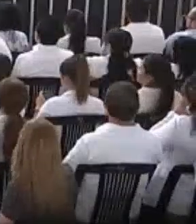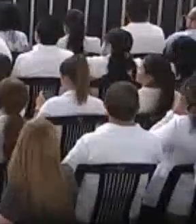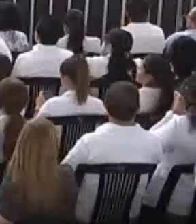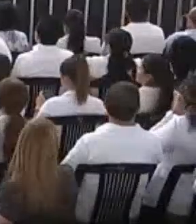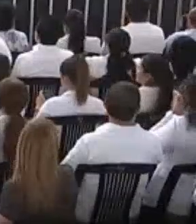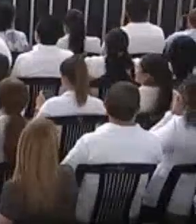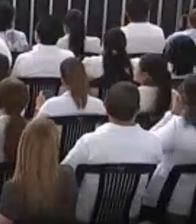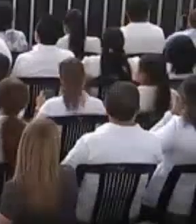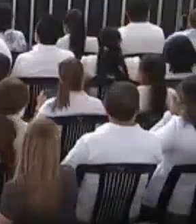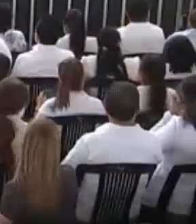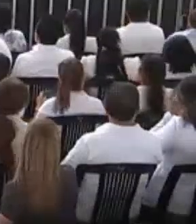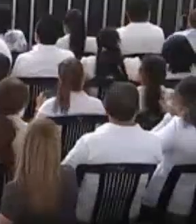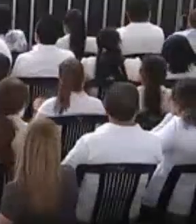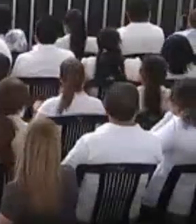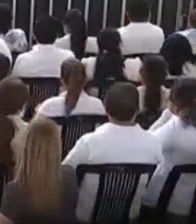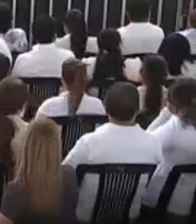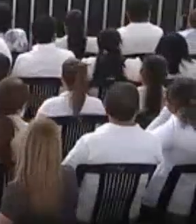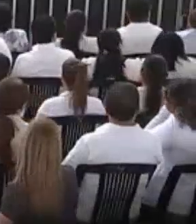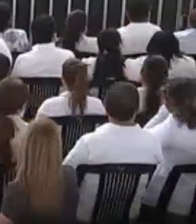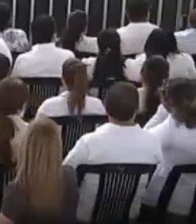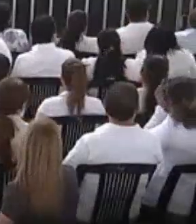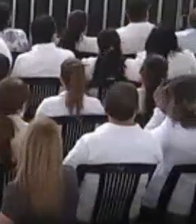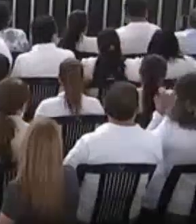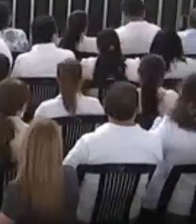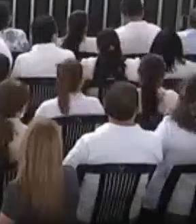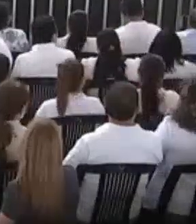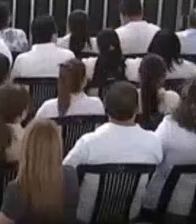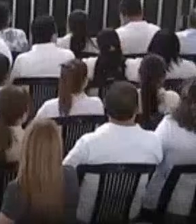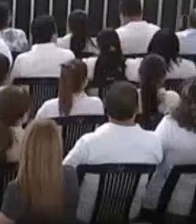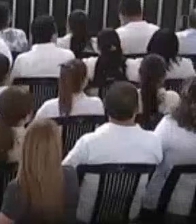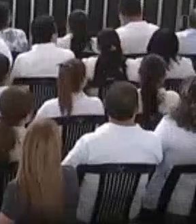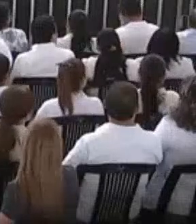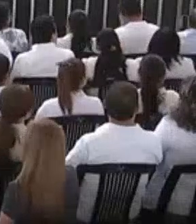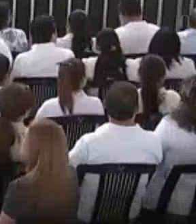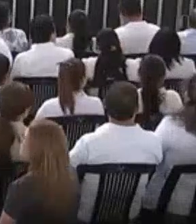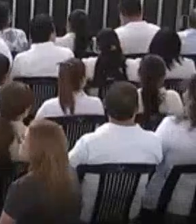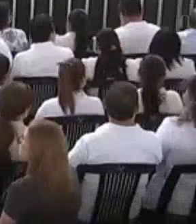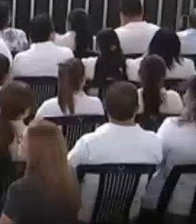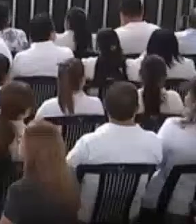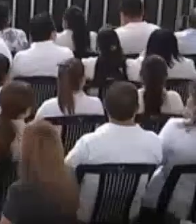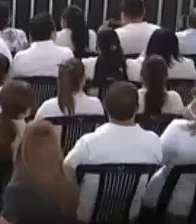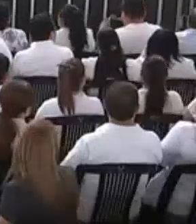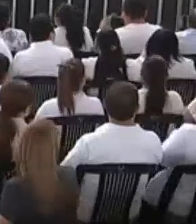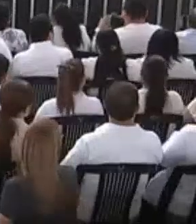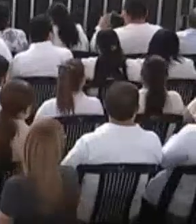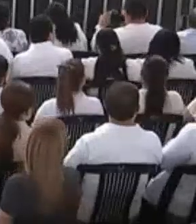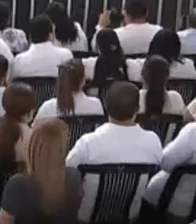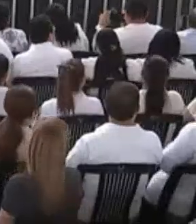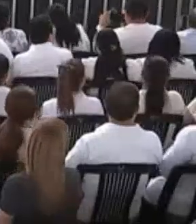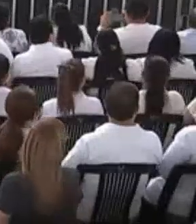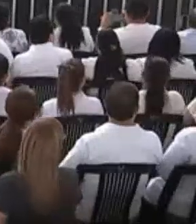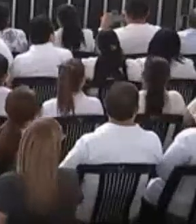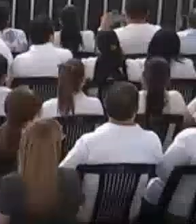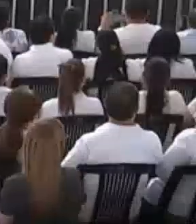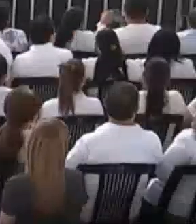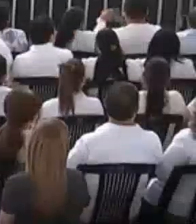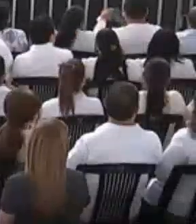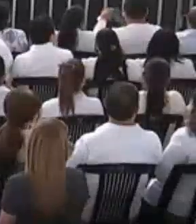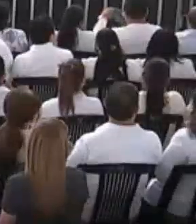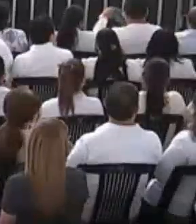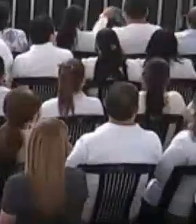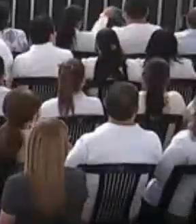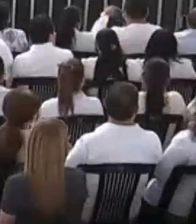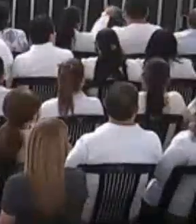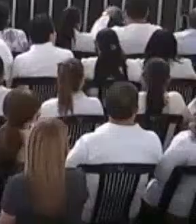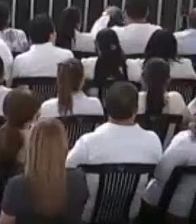Hospital IMS Bienestar de alta especialidad, Dr. Juan Graham Casasús.